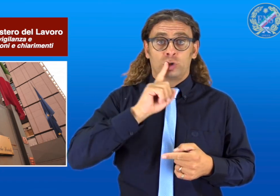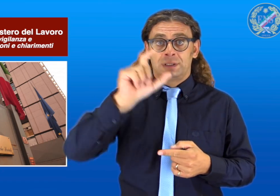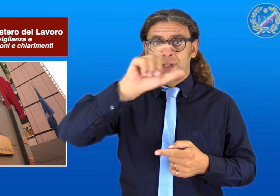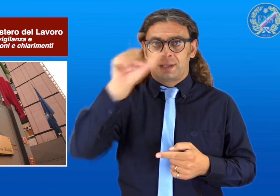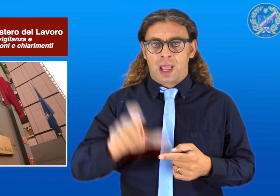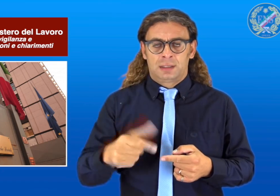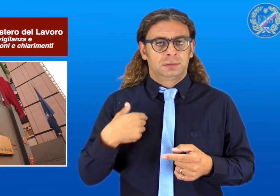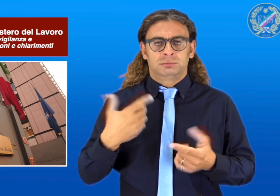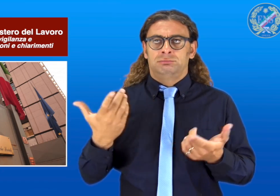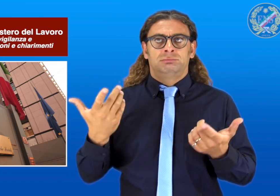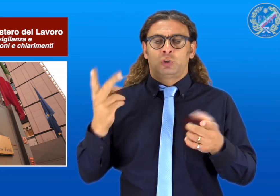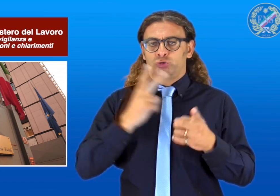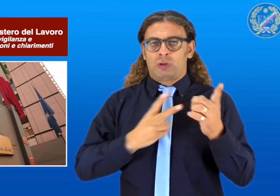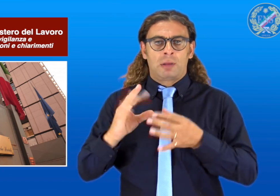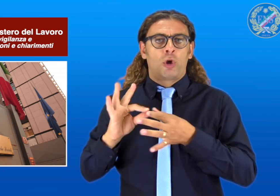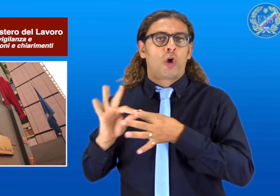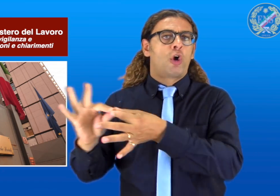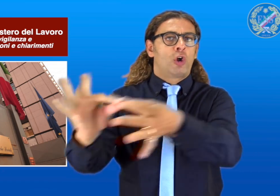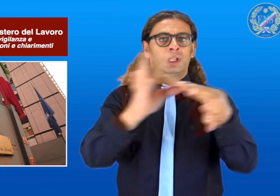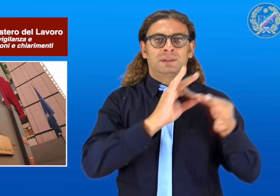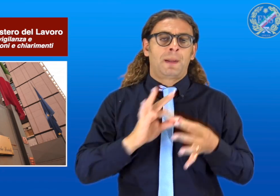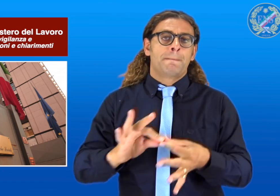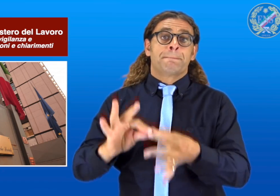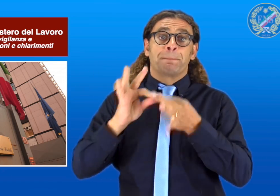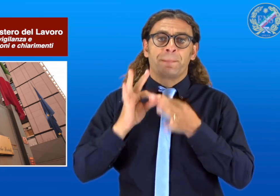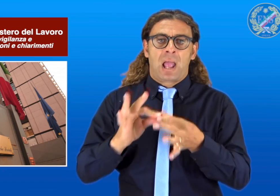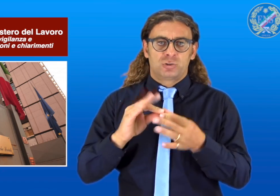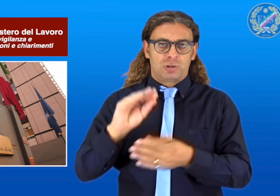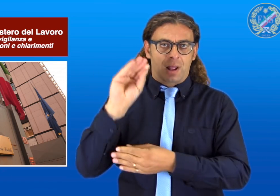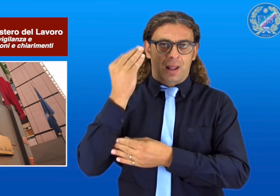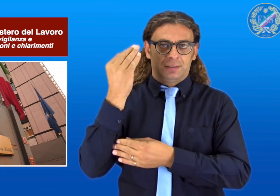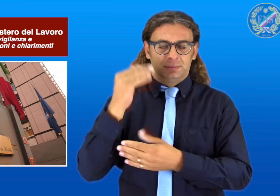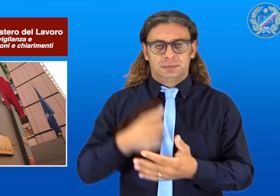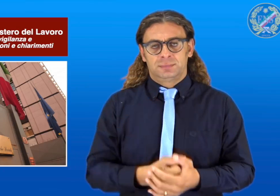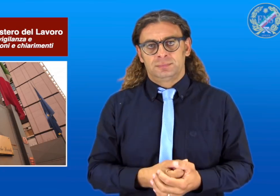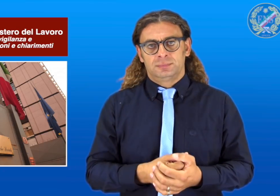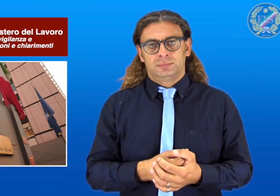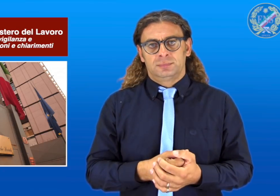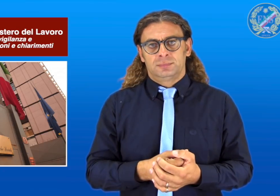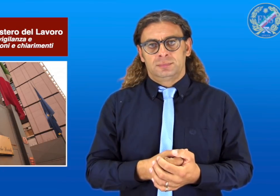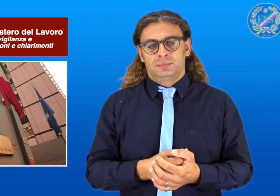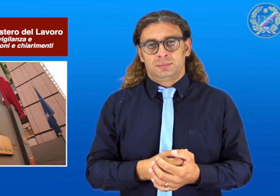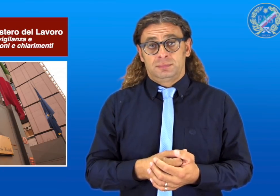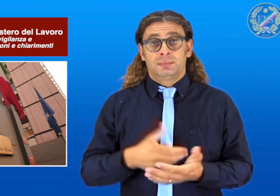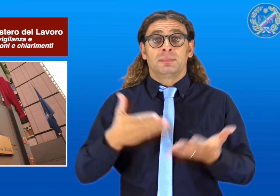anche per tutta la comunità sorda italiana per una coesione pacifica per il nostro Ente.